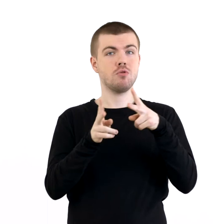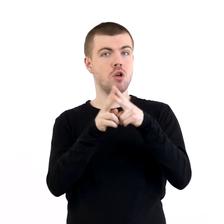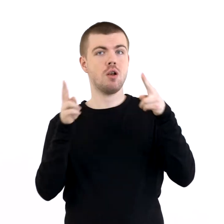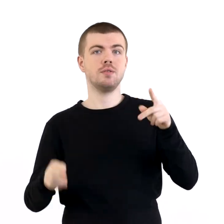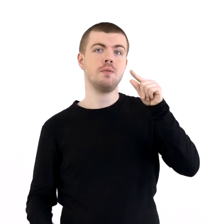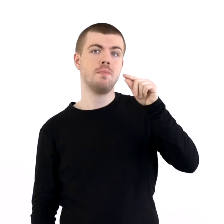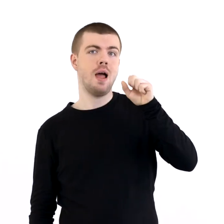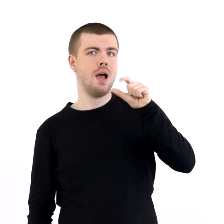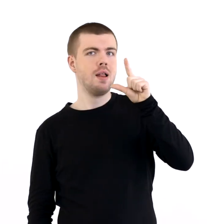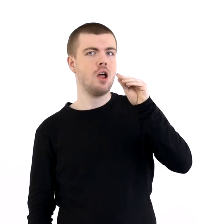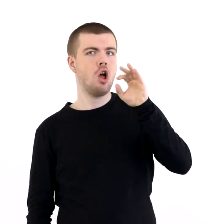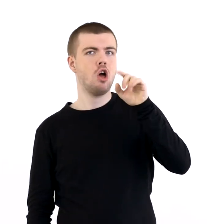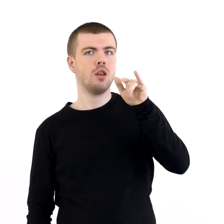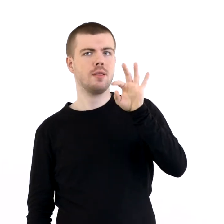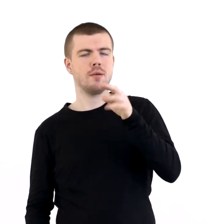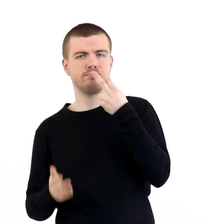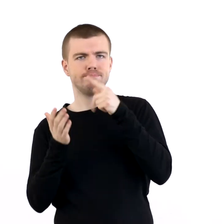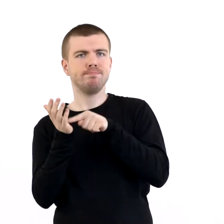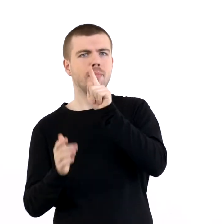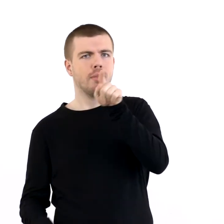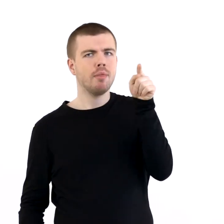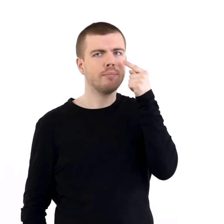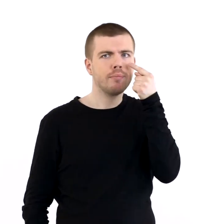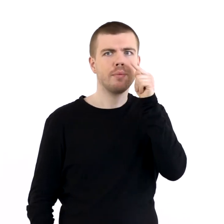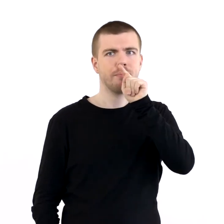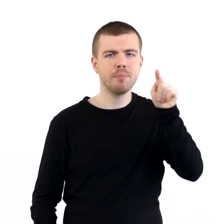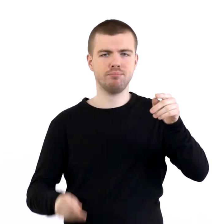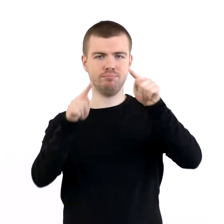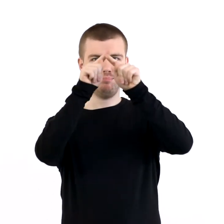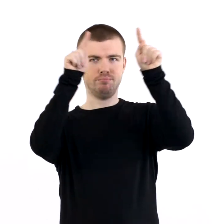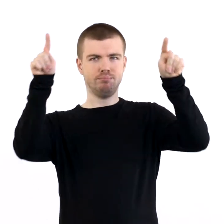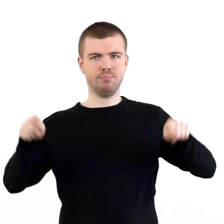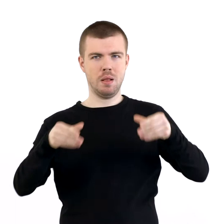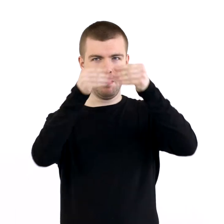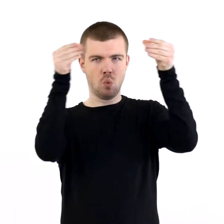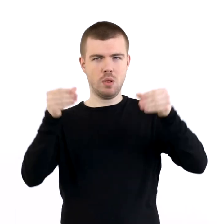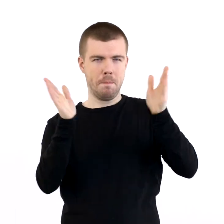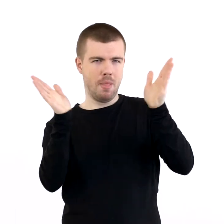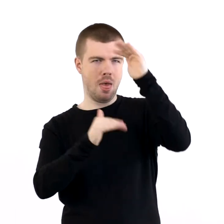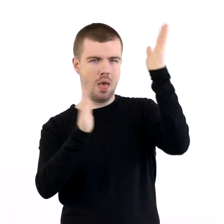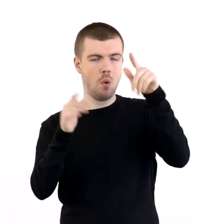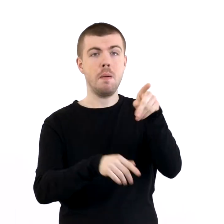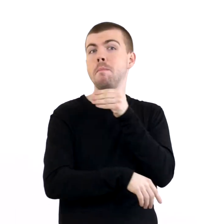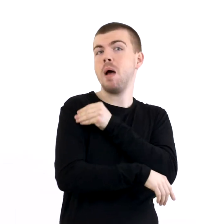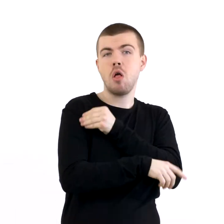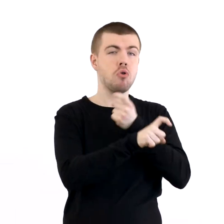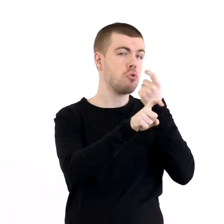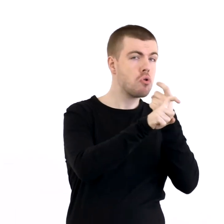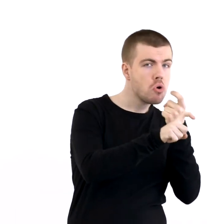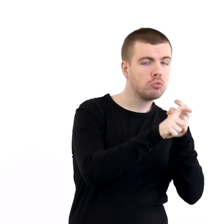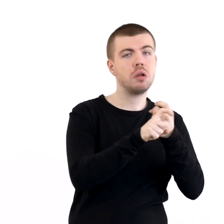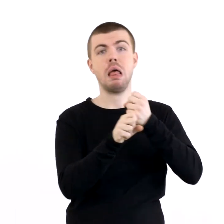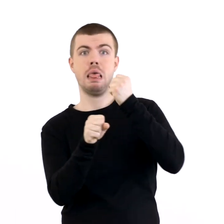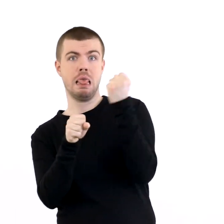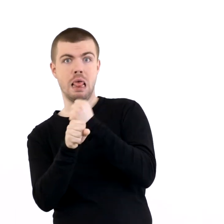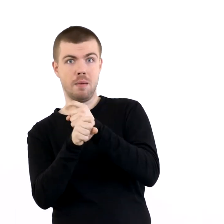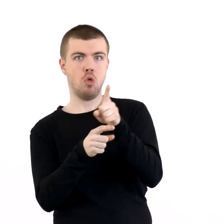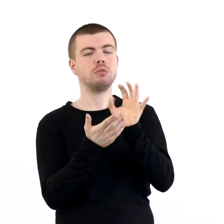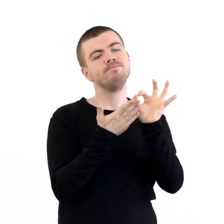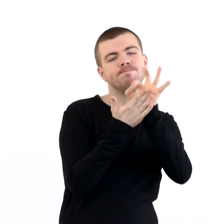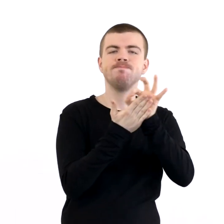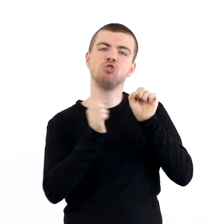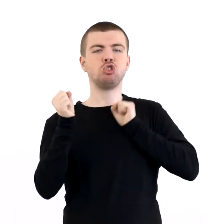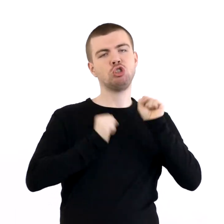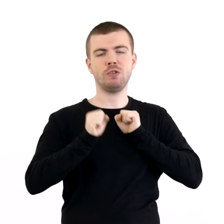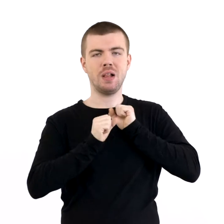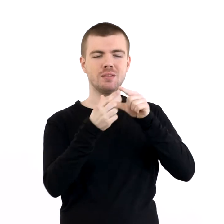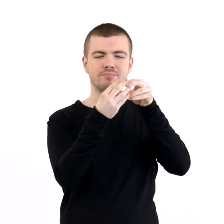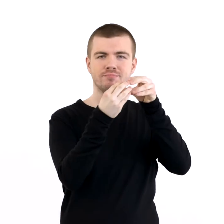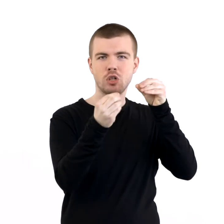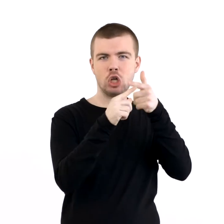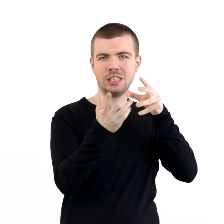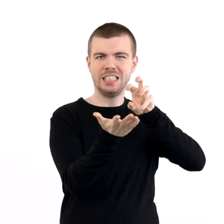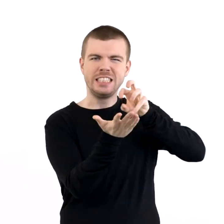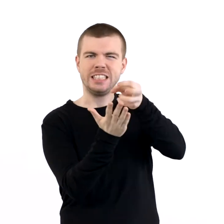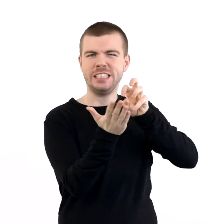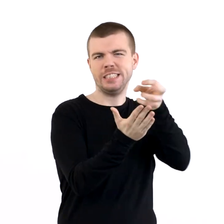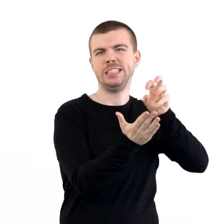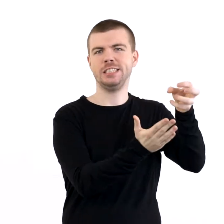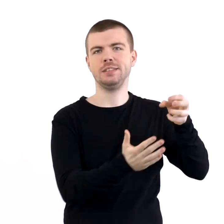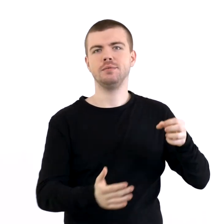W okresie paleolitu często ćwiczono rysunki rylcem na małych płytkach kościanych i kamiennych.